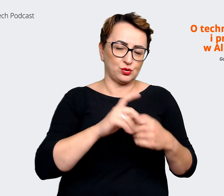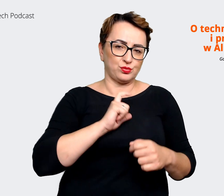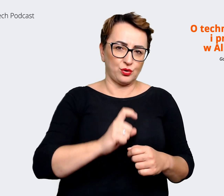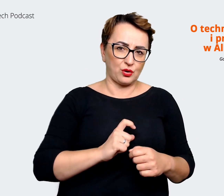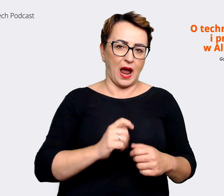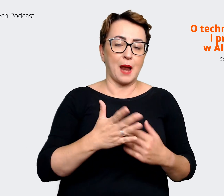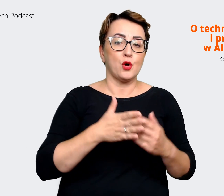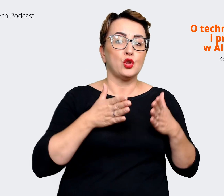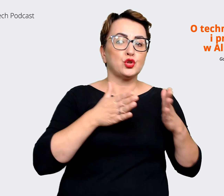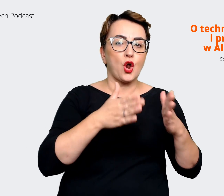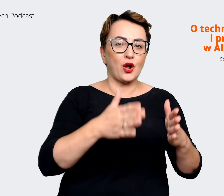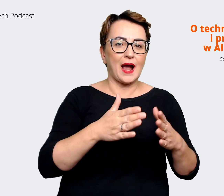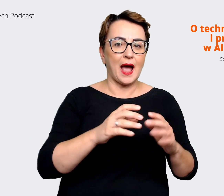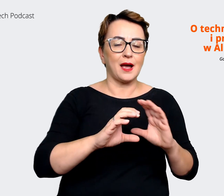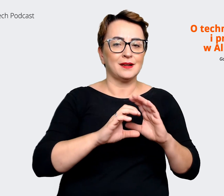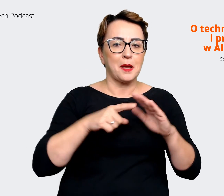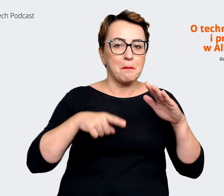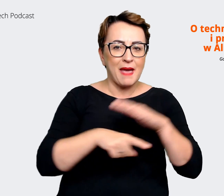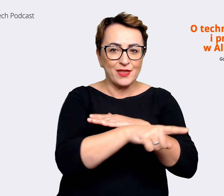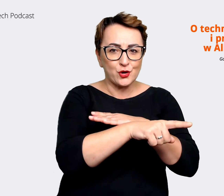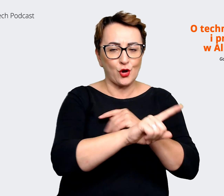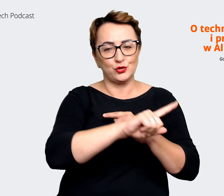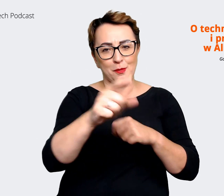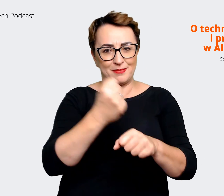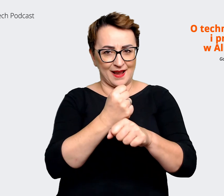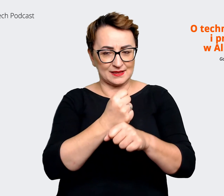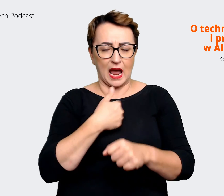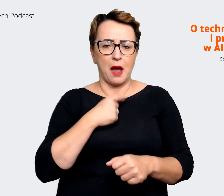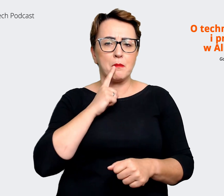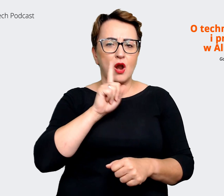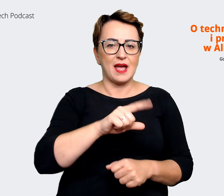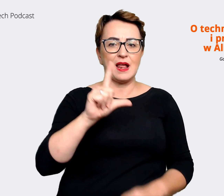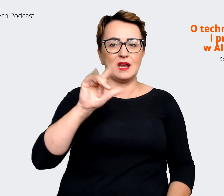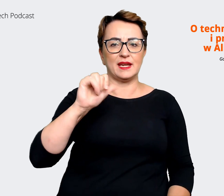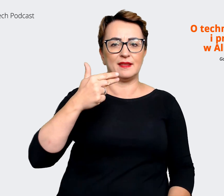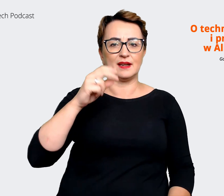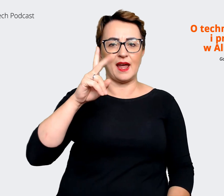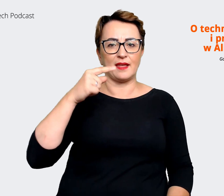ale też ja polecam się do kontaktu na LinkedIn. Polecam się na konferencjach